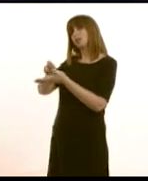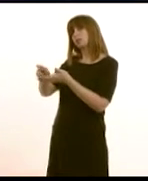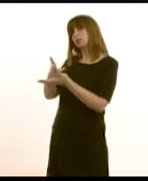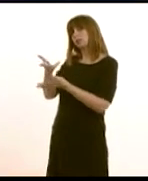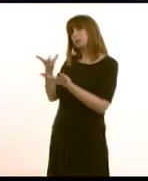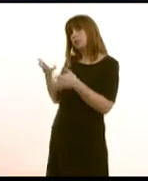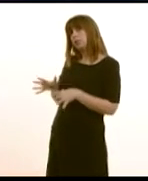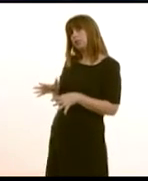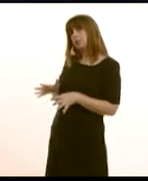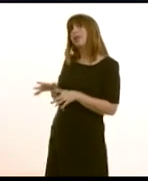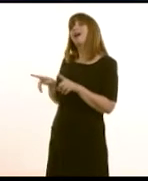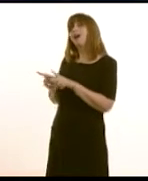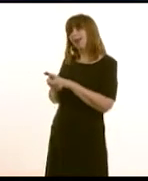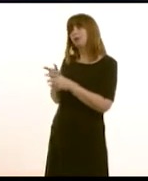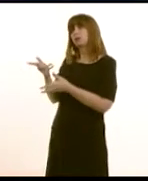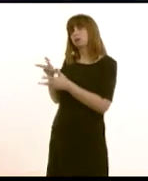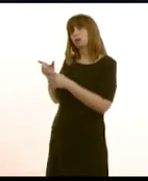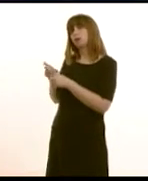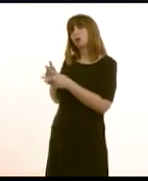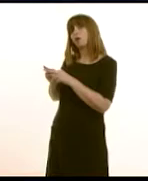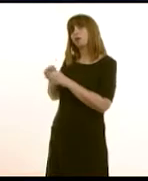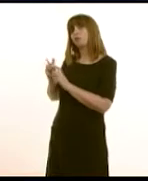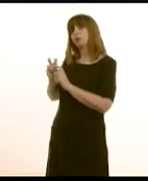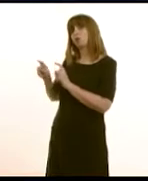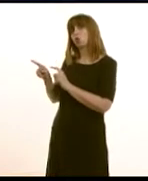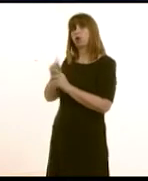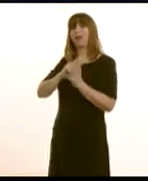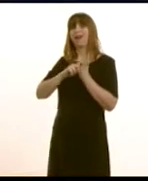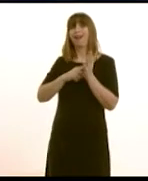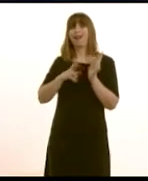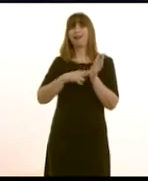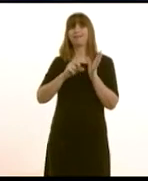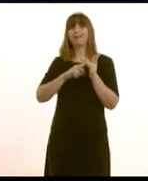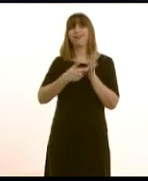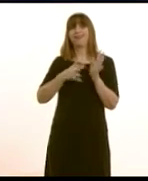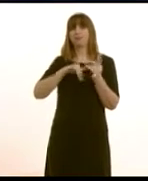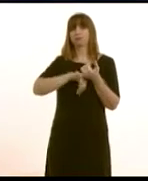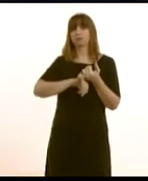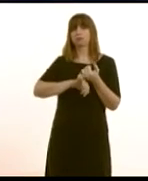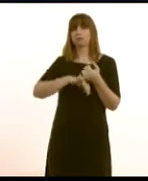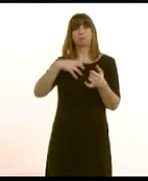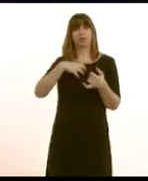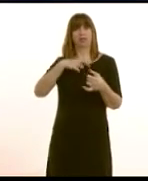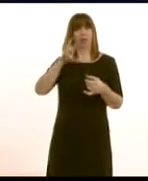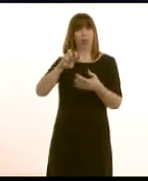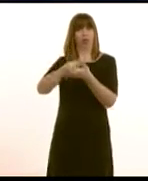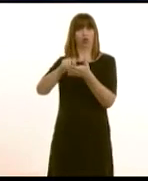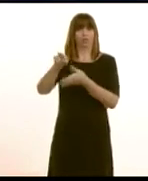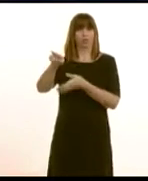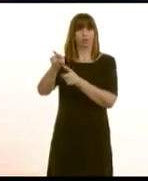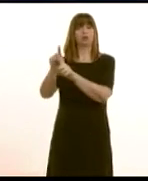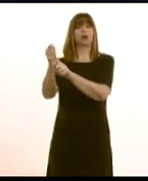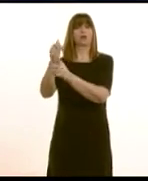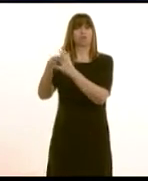yn y swyddfa Gymreig, ar 11 Ionawr, wedi ymateb i gwestiwn ysgrifenedig lle mae oín dweud,